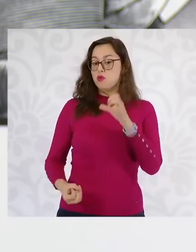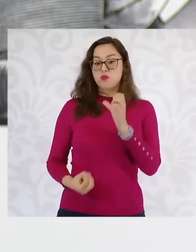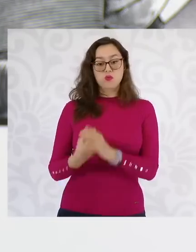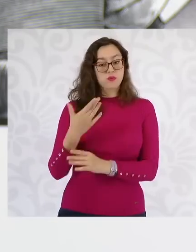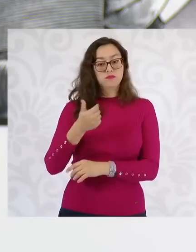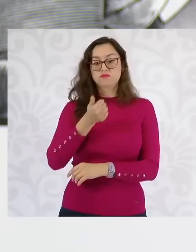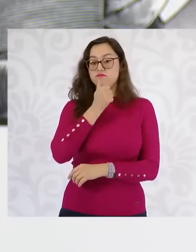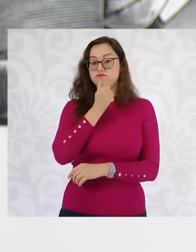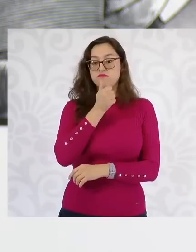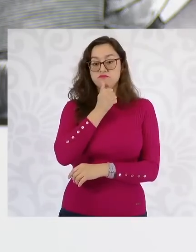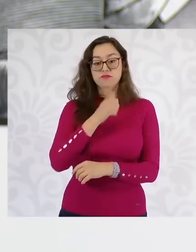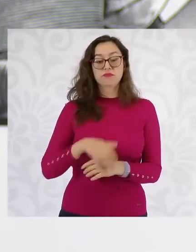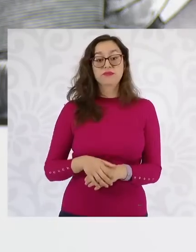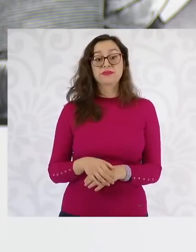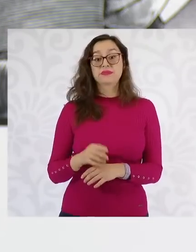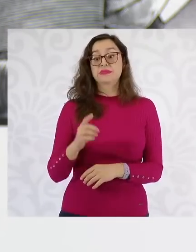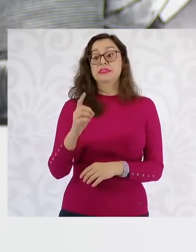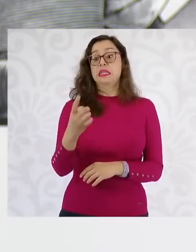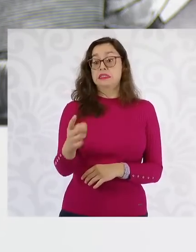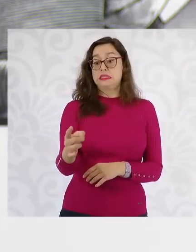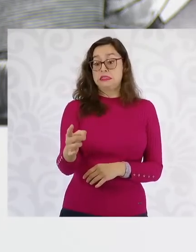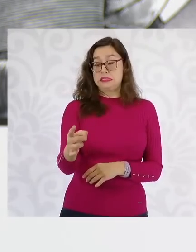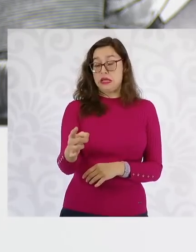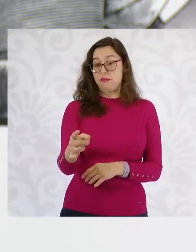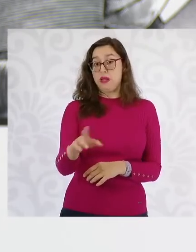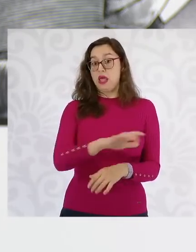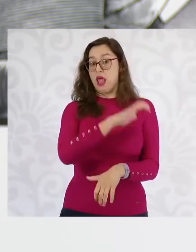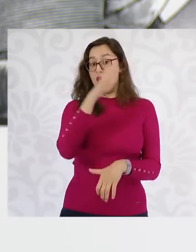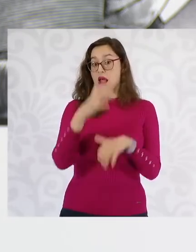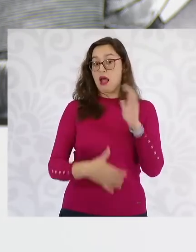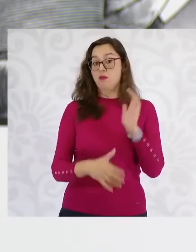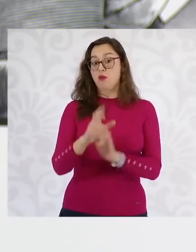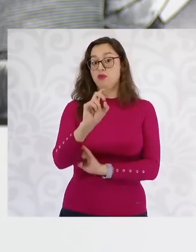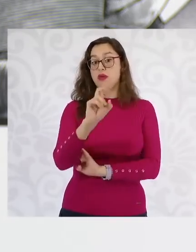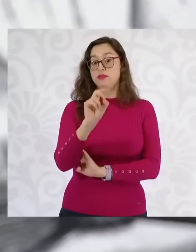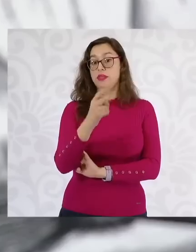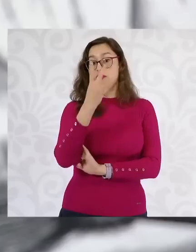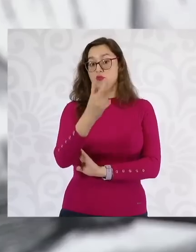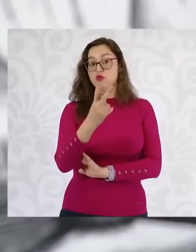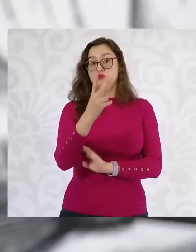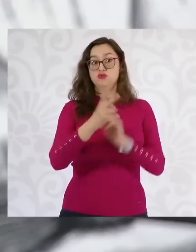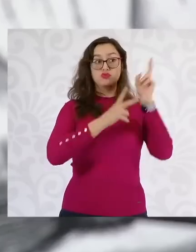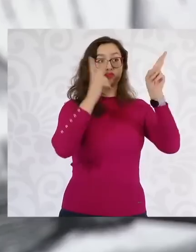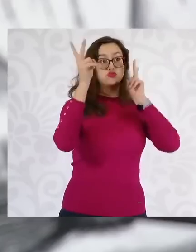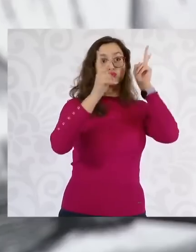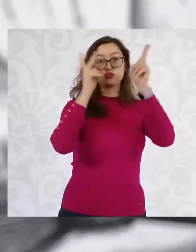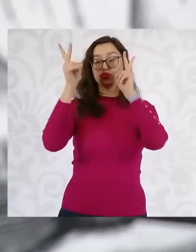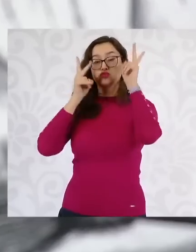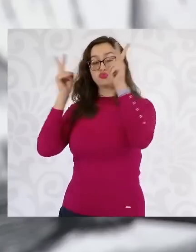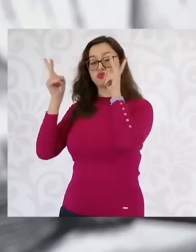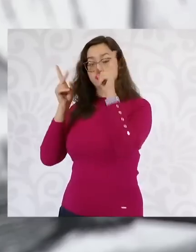de diciembre la gira por las 32 entidades de la República en algunos lugares donde